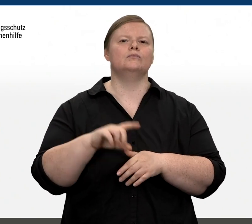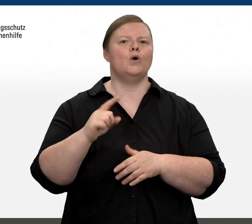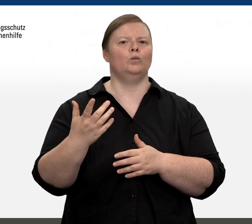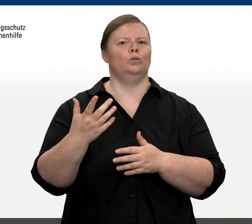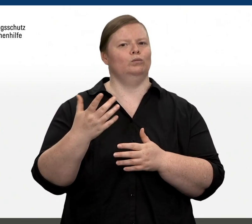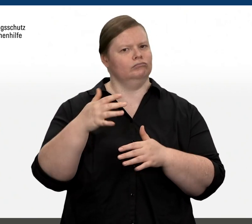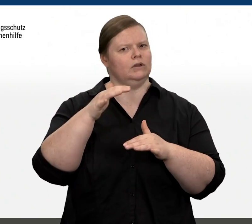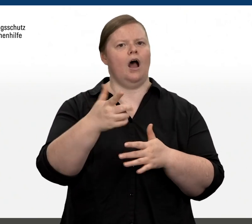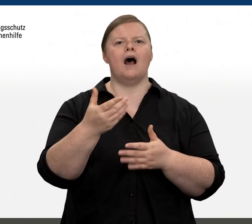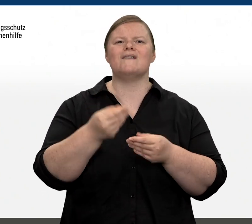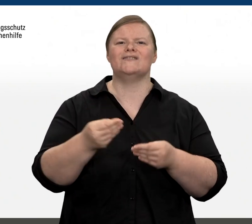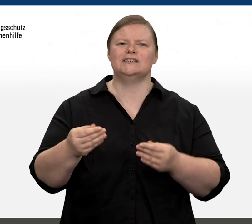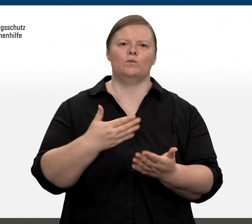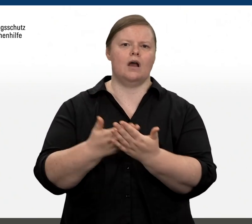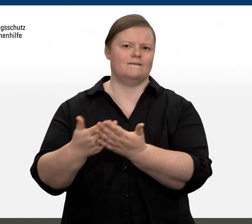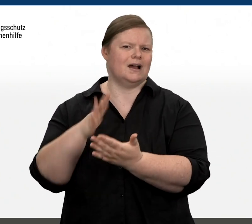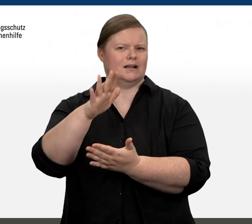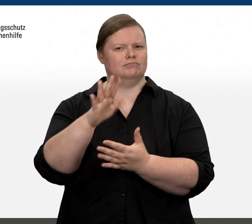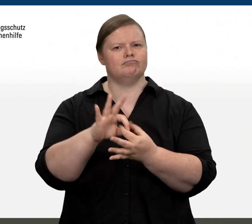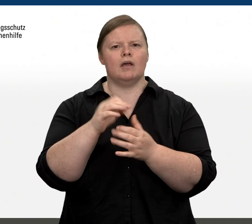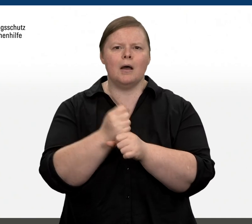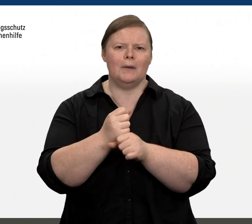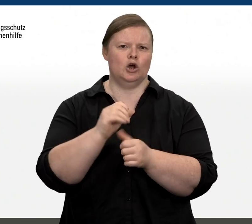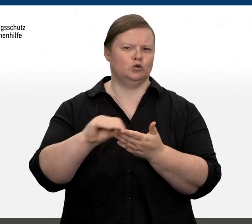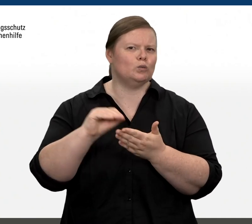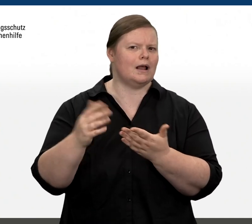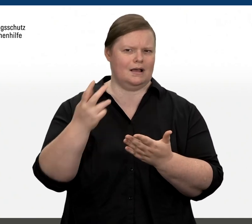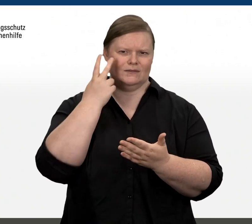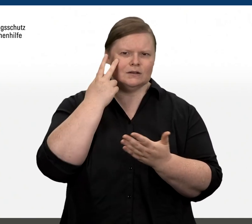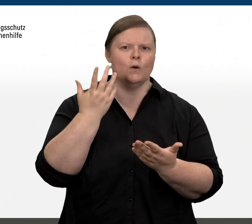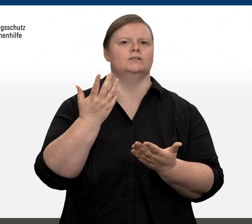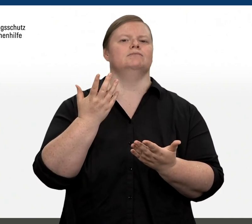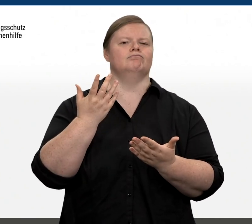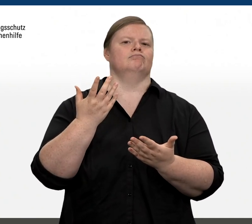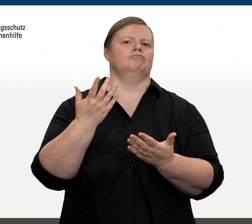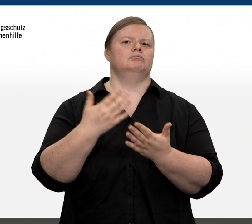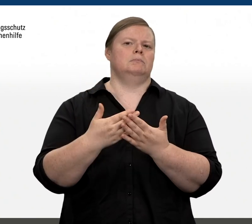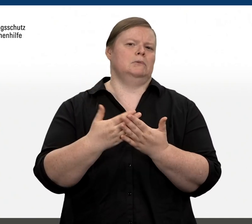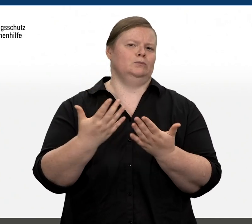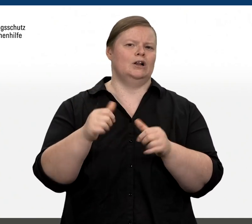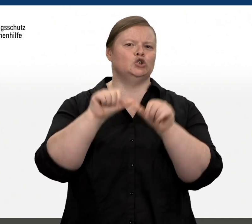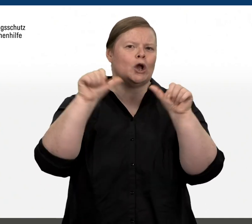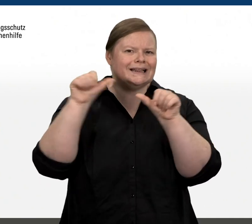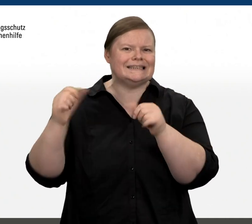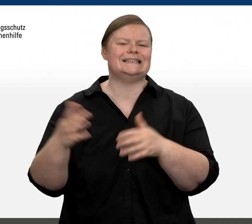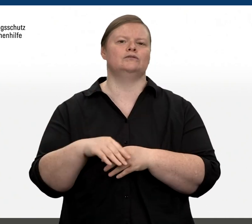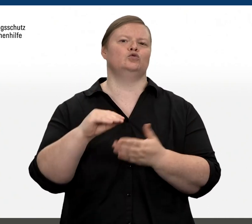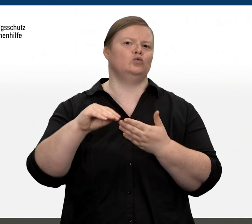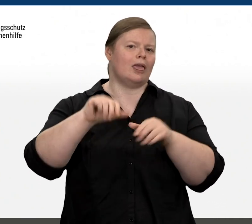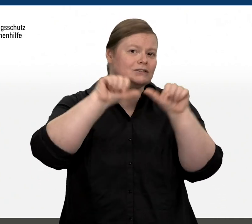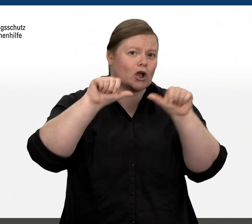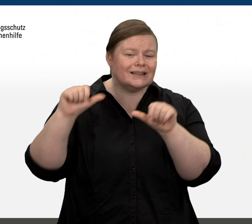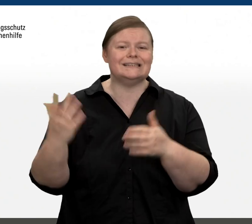Qualifizierungsnachweise, wie Zeugnisse, also Schulzeugnisse,